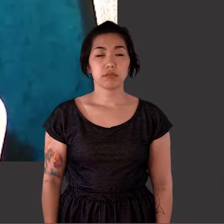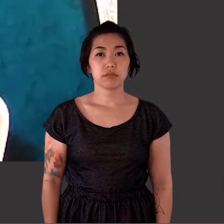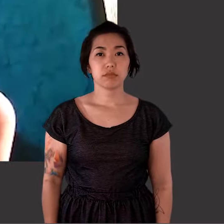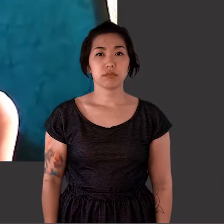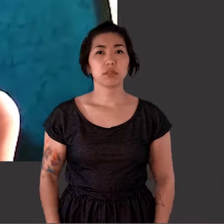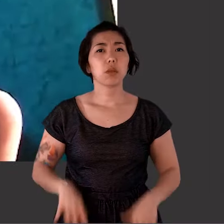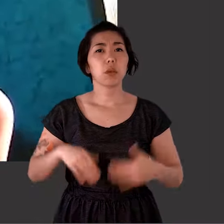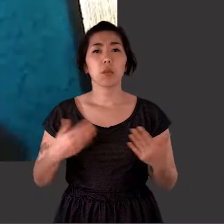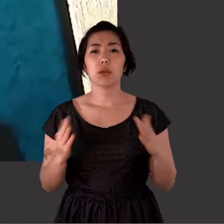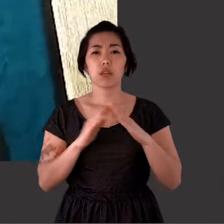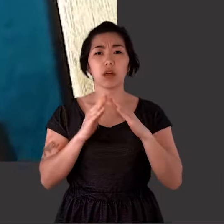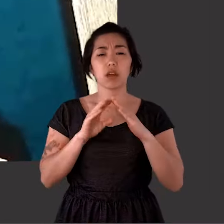Quando iremos sair?